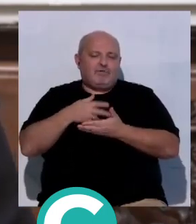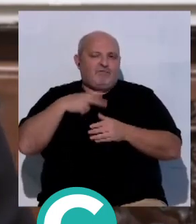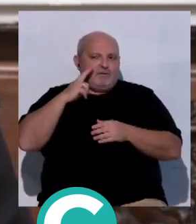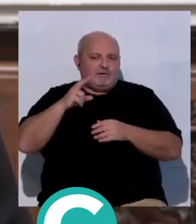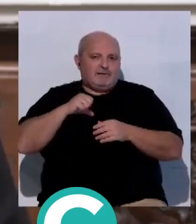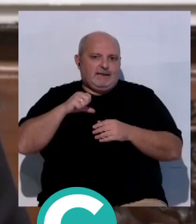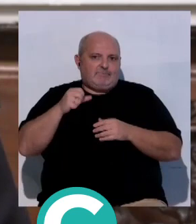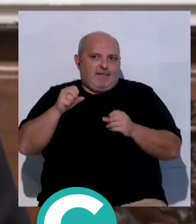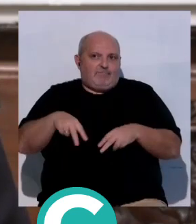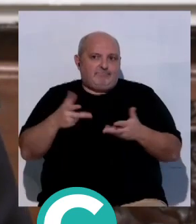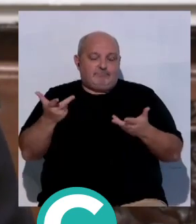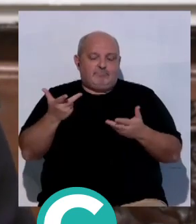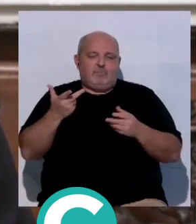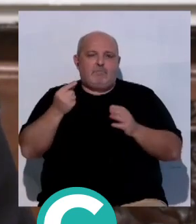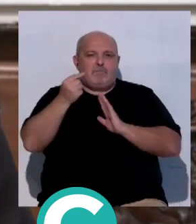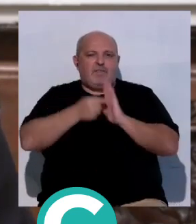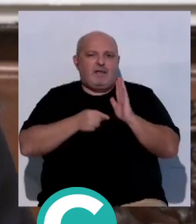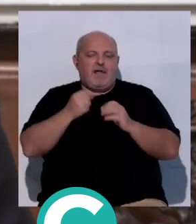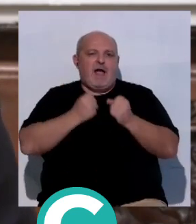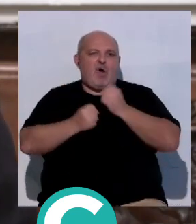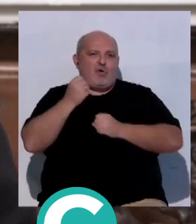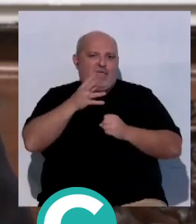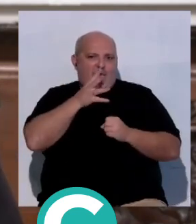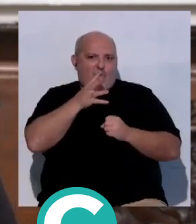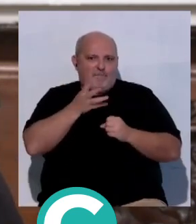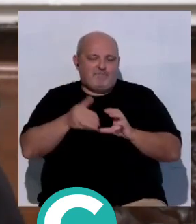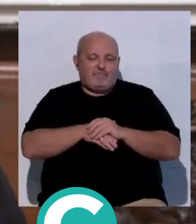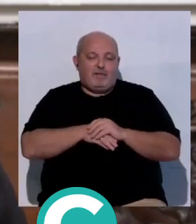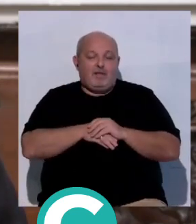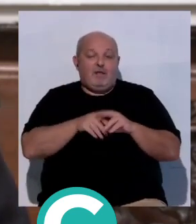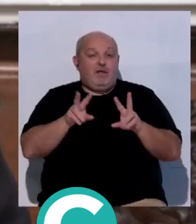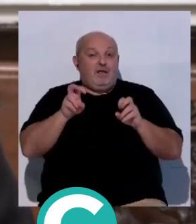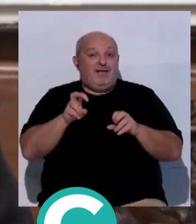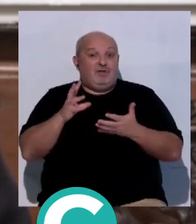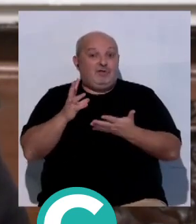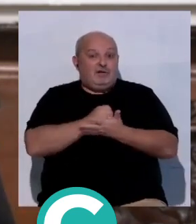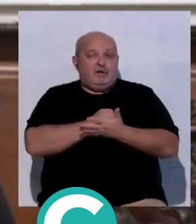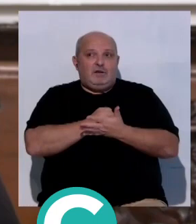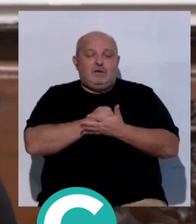pues son medidas que nos van a llevar al ahorro pero de todas estas de todas estas ninguna sirve